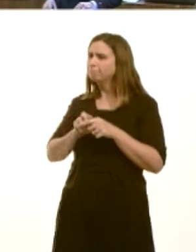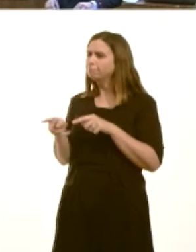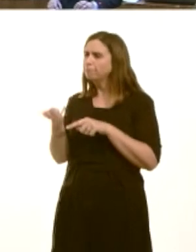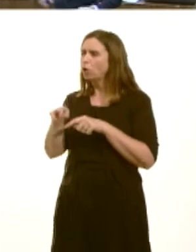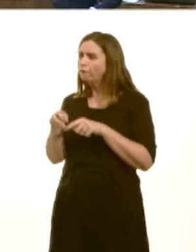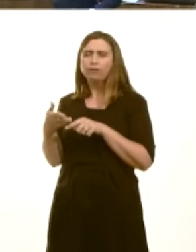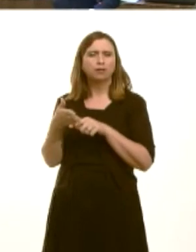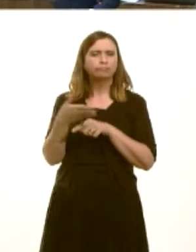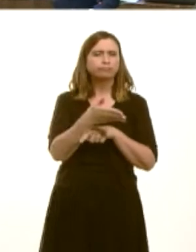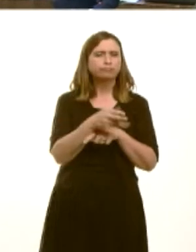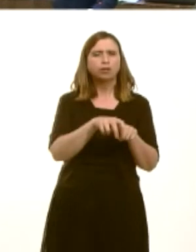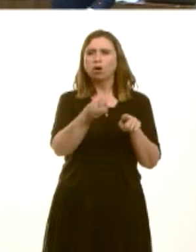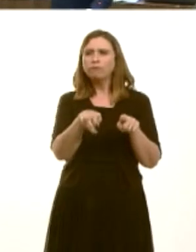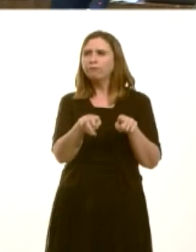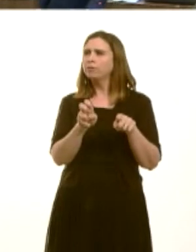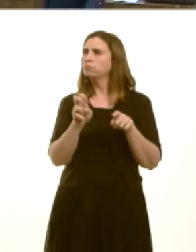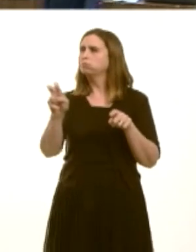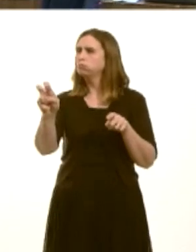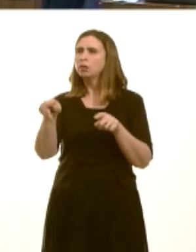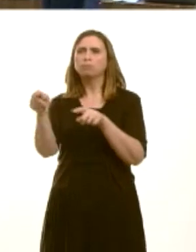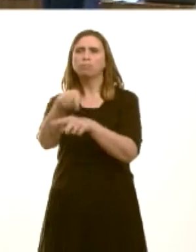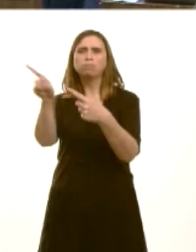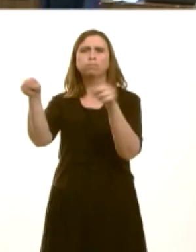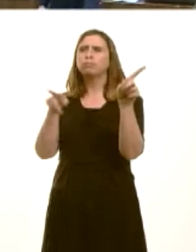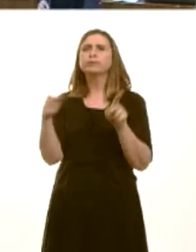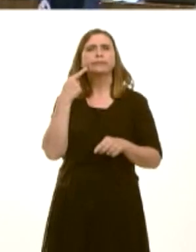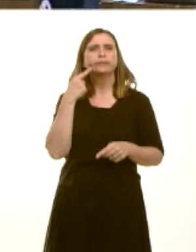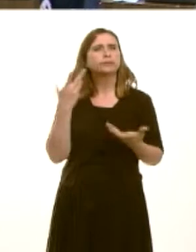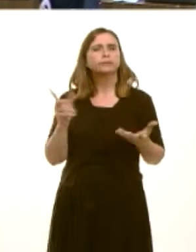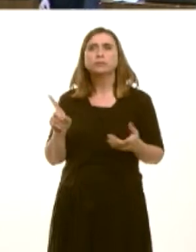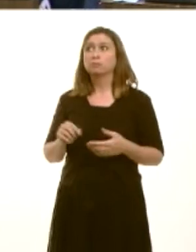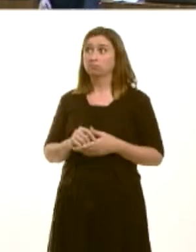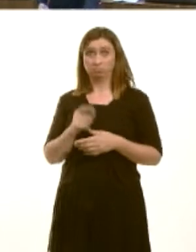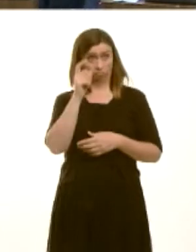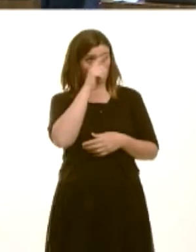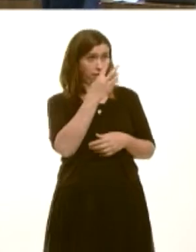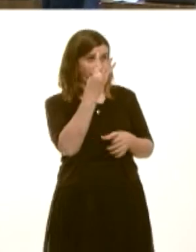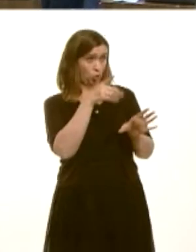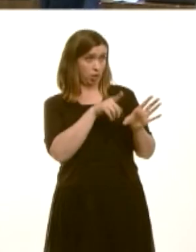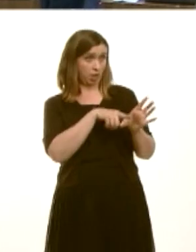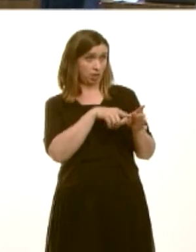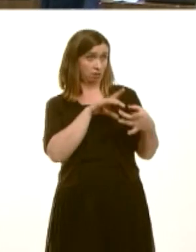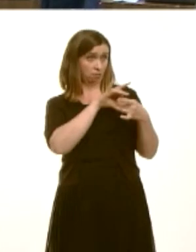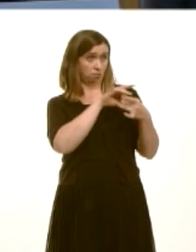wrth gwrs, fod pedair blynedd wedi bod o dan rym ei blaid ef, nid dim ond y Blaid Lafur.